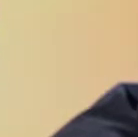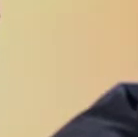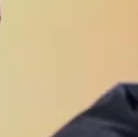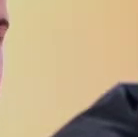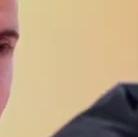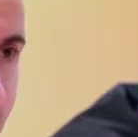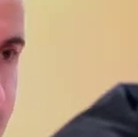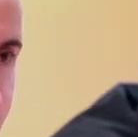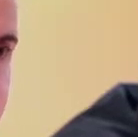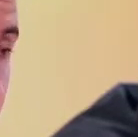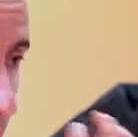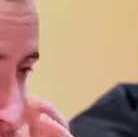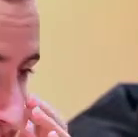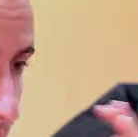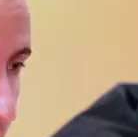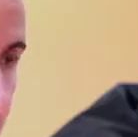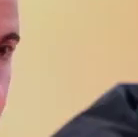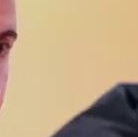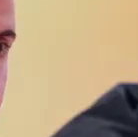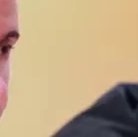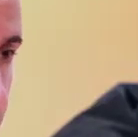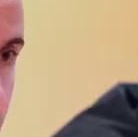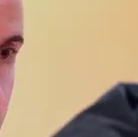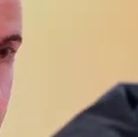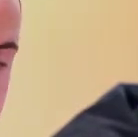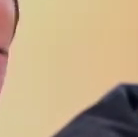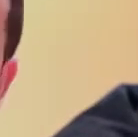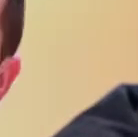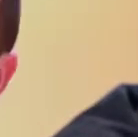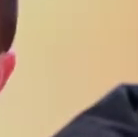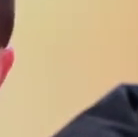no sabía la gente nada. A la hora de ir a votar, había un secuestro de la democracia,